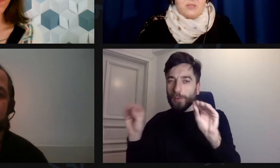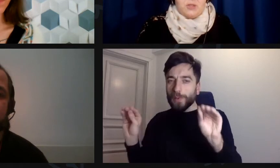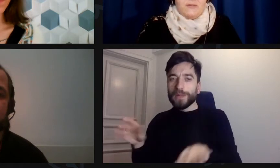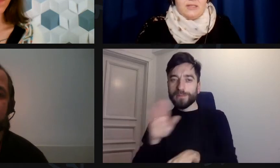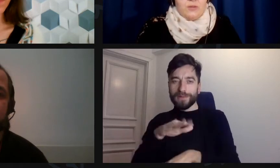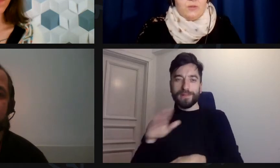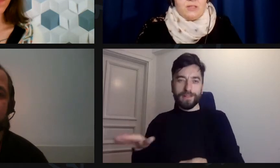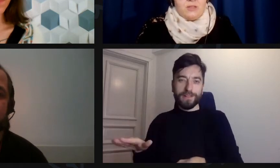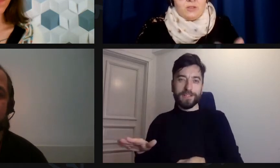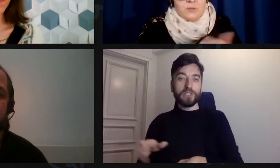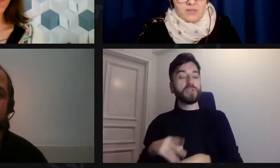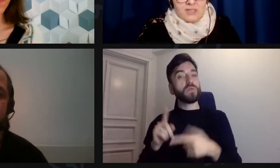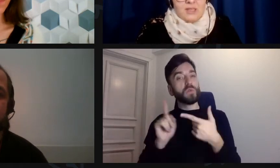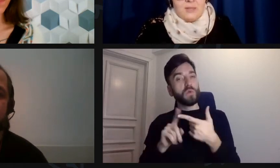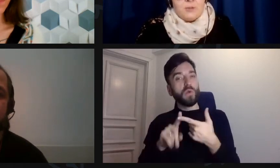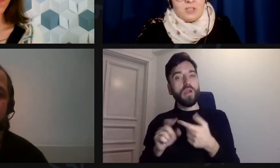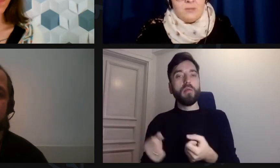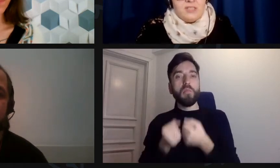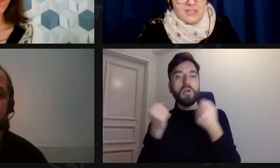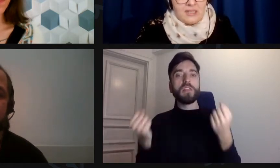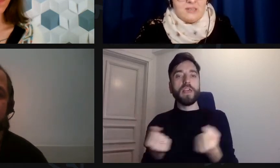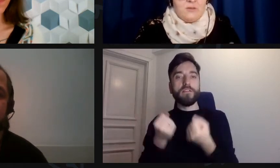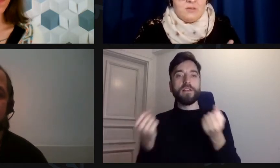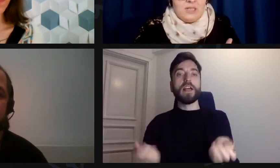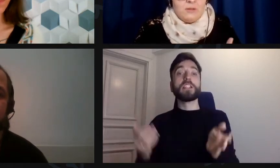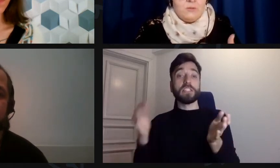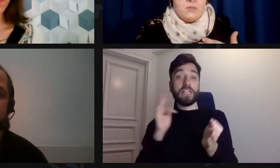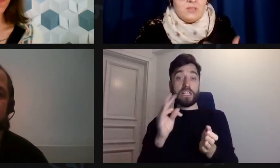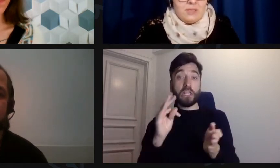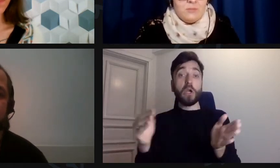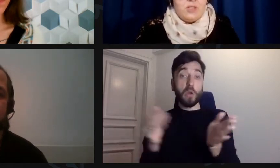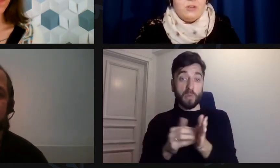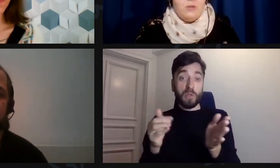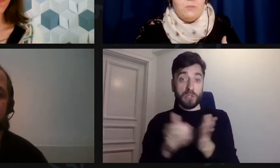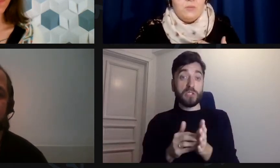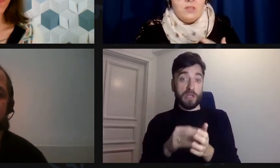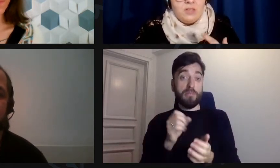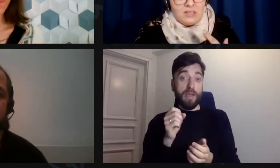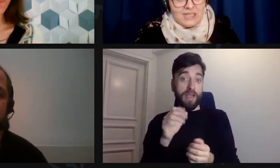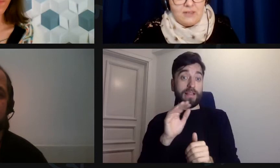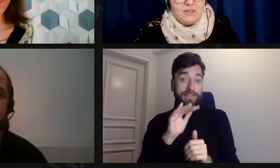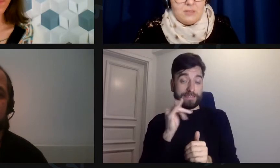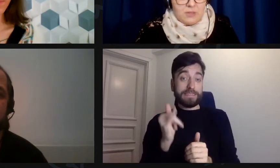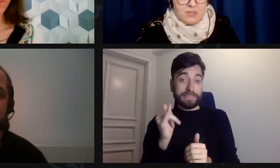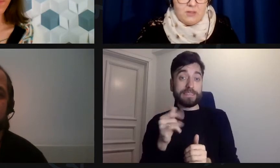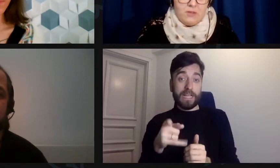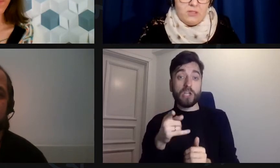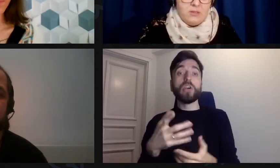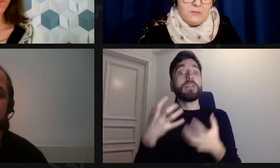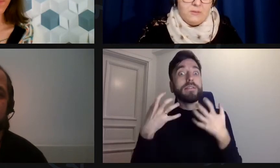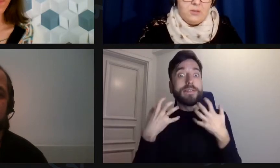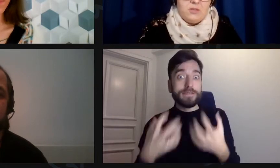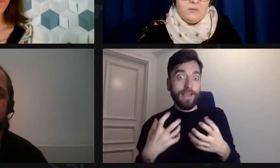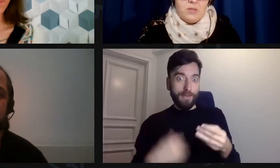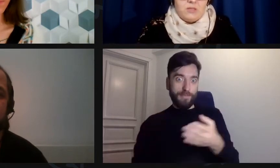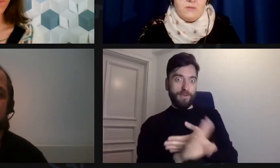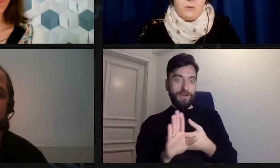czy motywacją jest odpowiedz na ich potrzeby, że ono chce zaprezentować to czego się nauczyło.